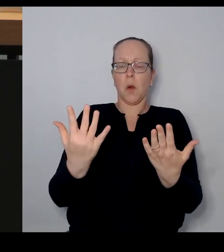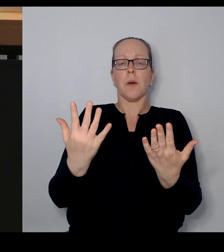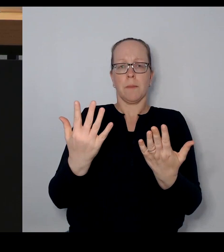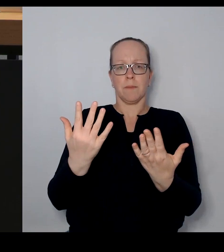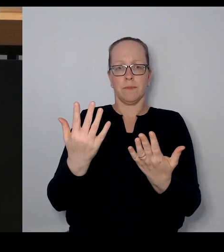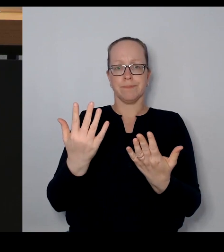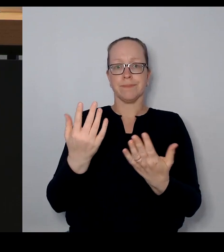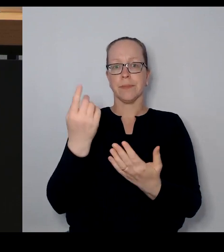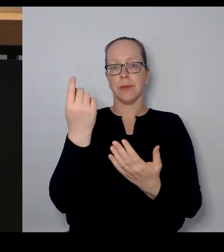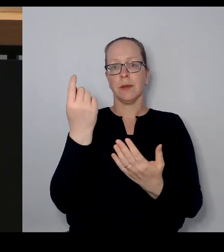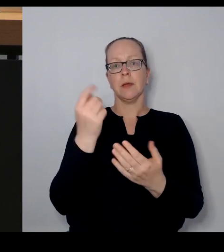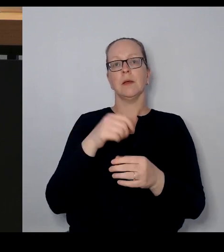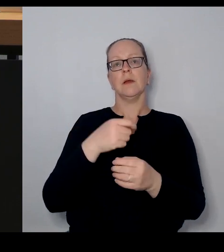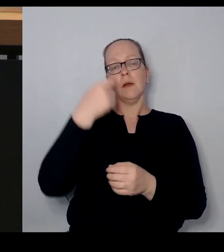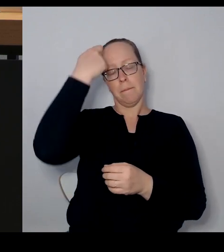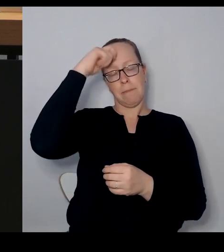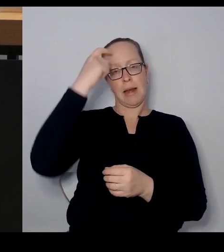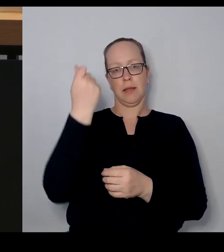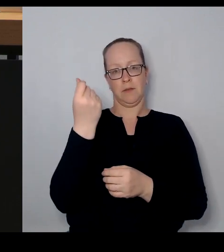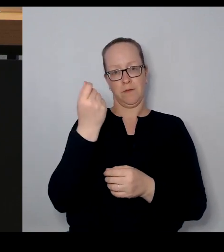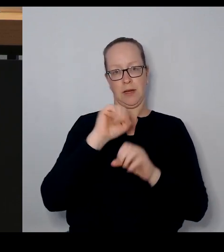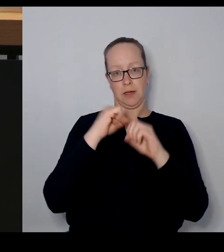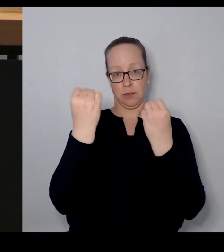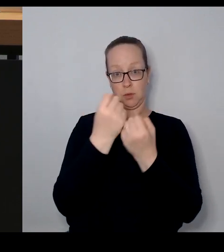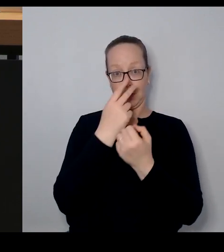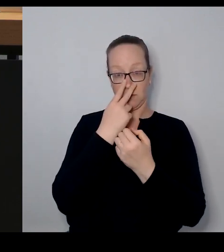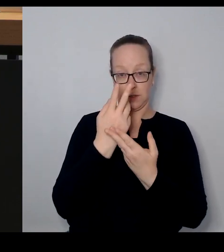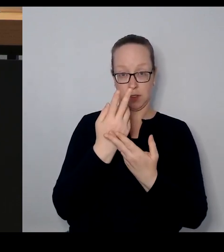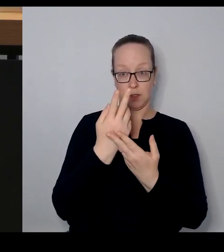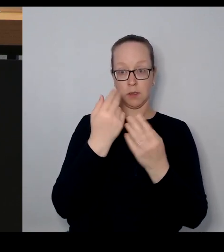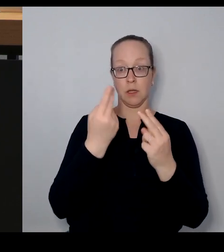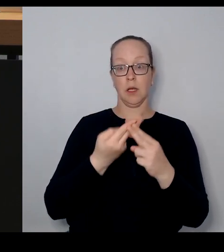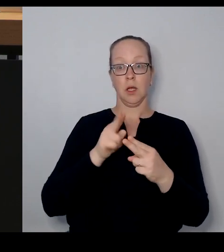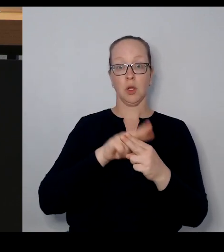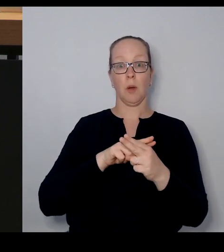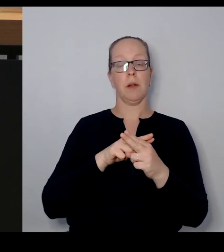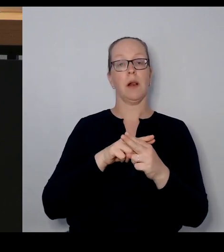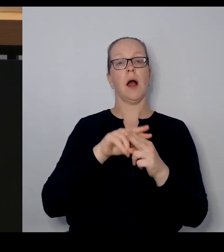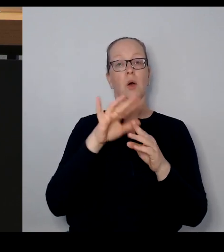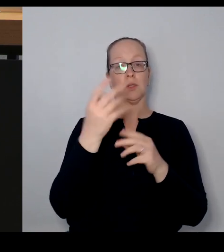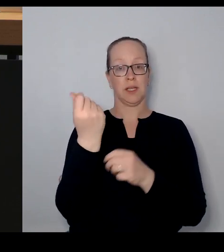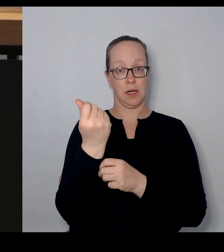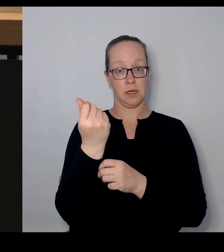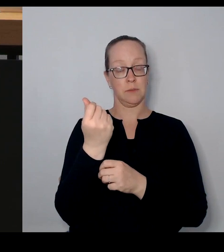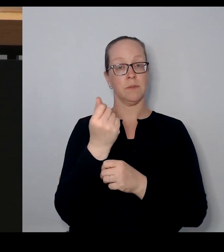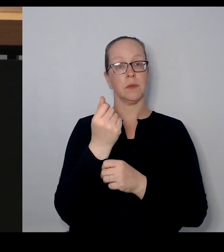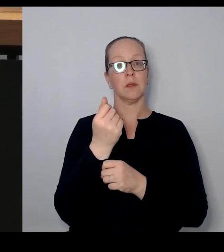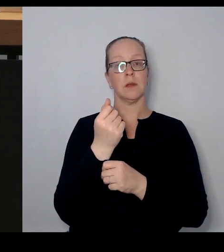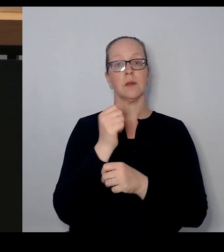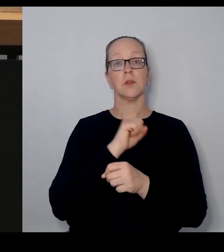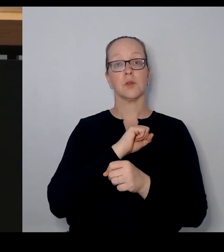Milliarden einzusparen. Oder tatsächlich und das hat ja auch der Finanzsenator erklärt, hier einen Prozess einzuleiten